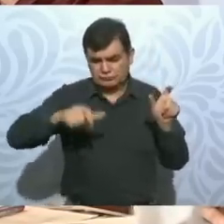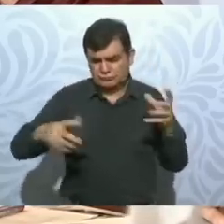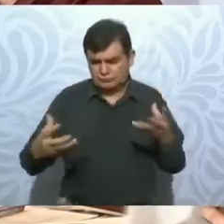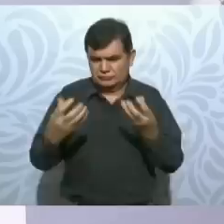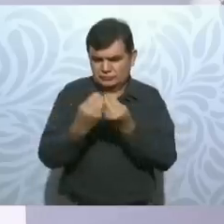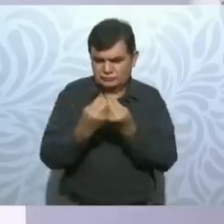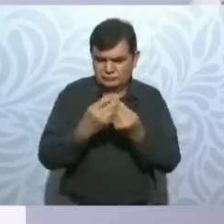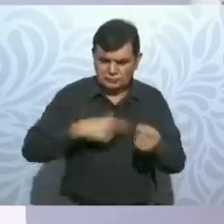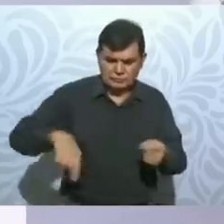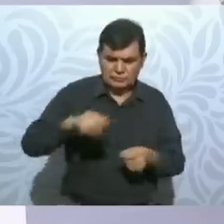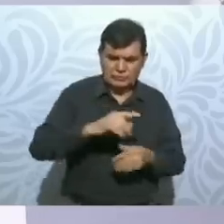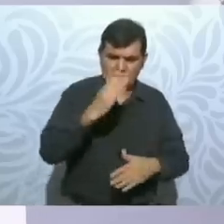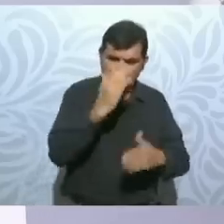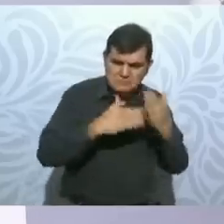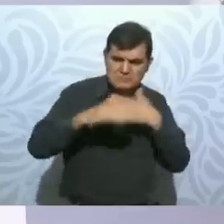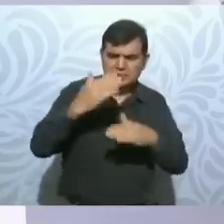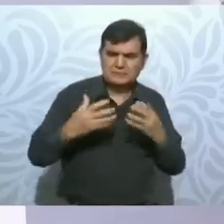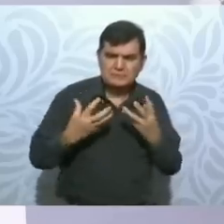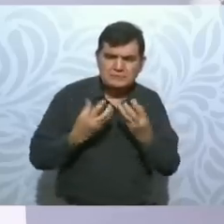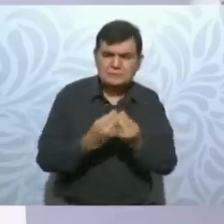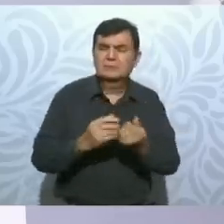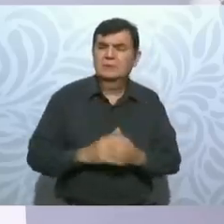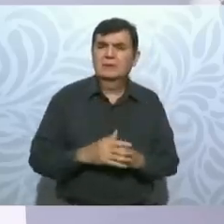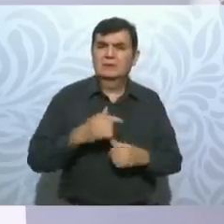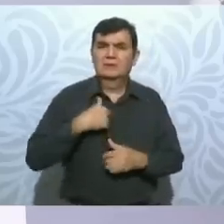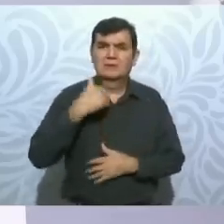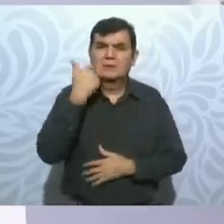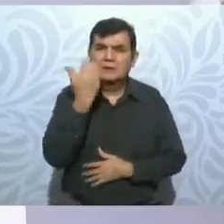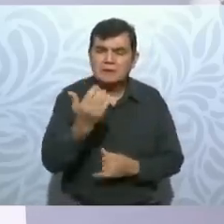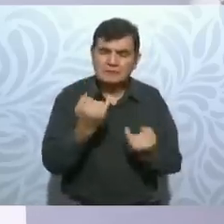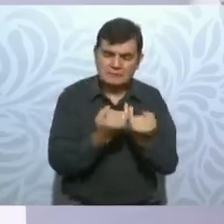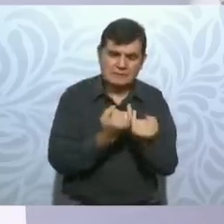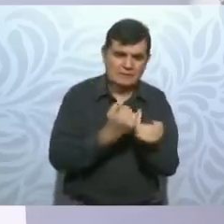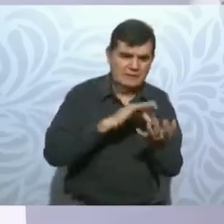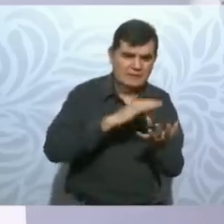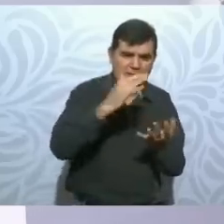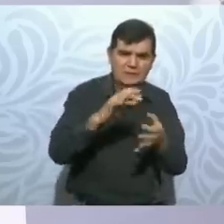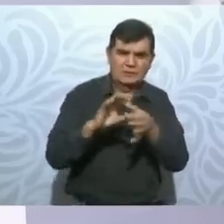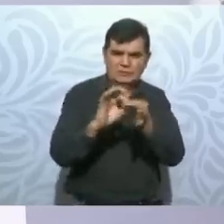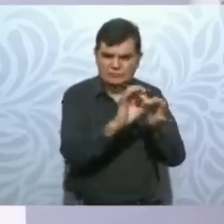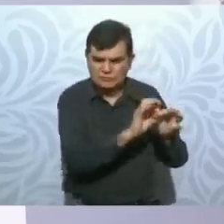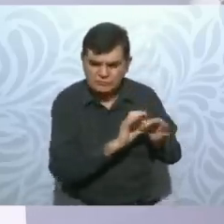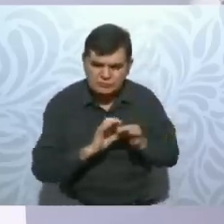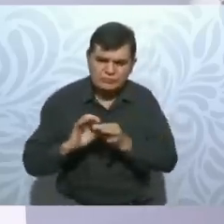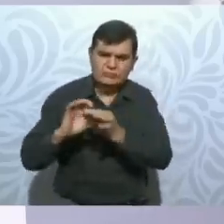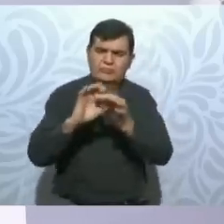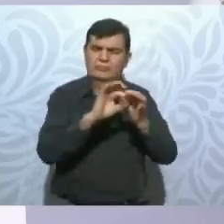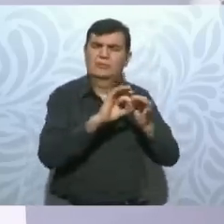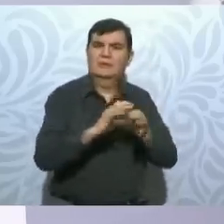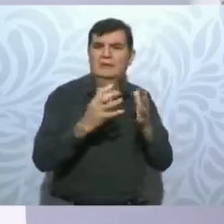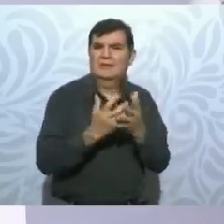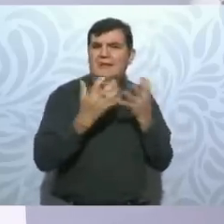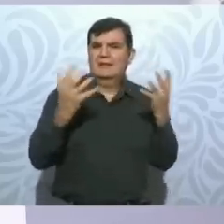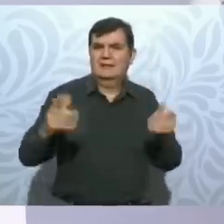salimos adelante y Quiero agradecer esta coordinación enorme a la gobernadora evelinn